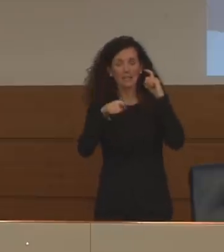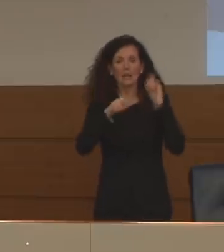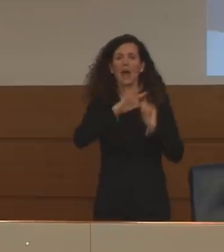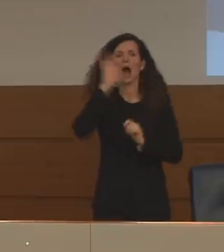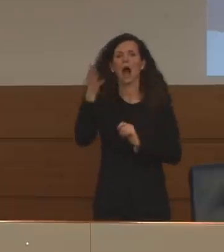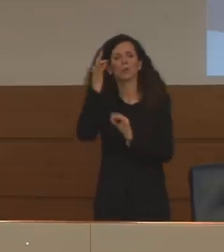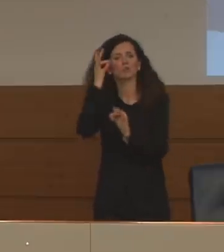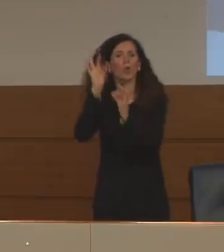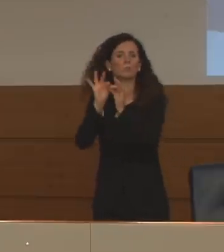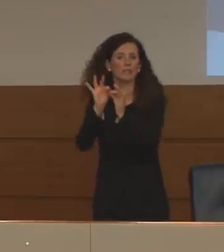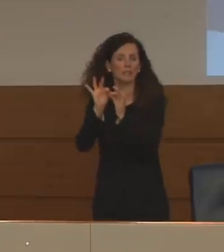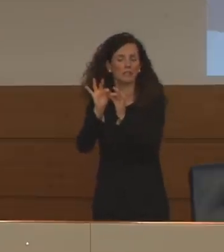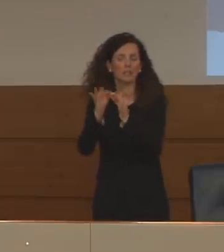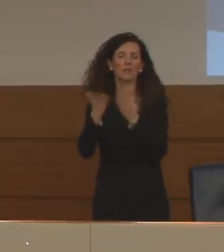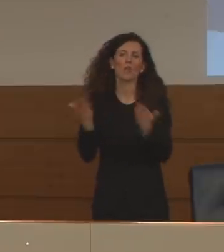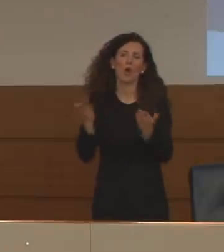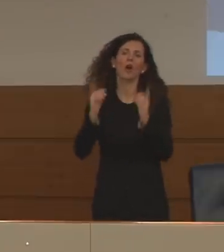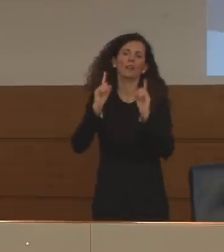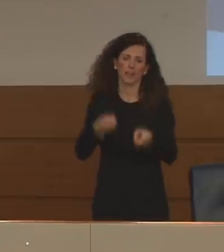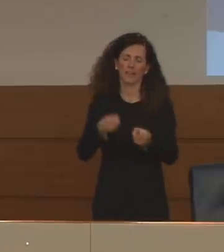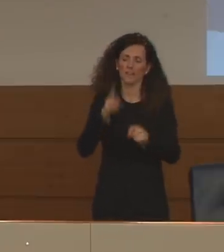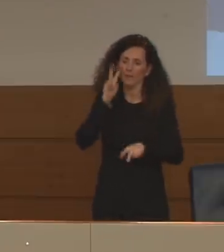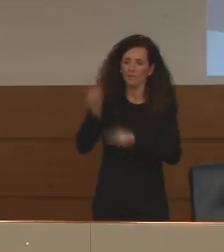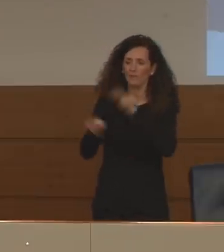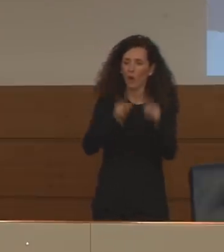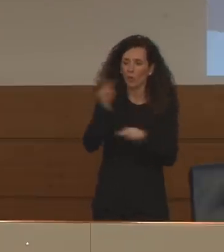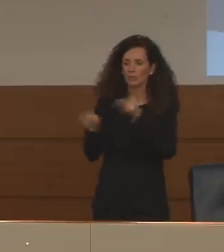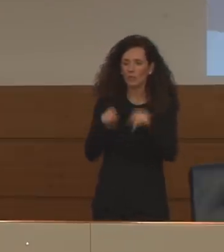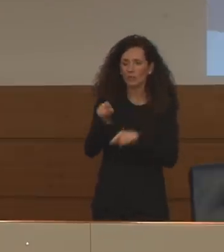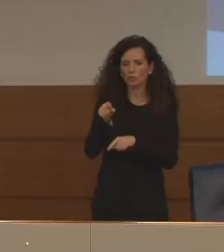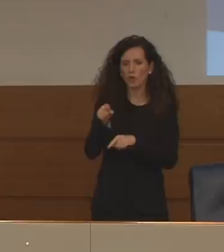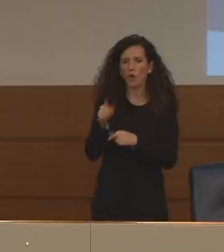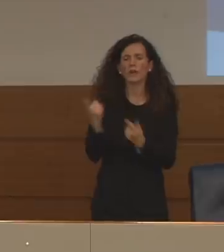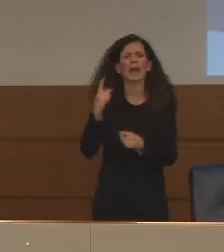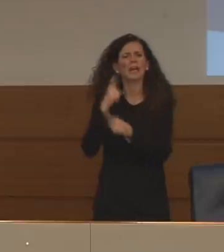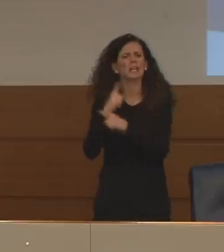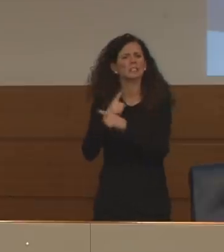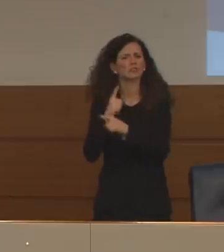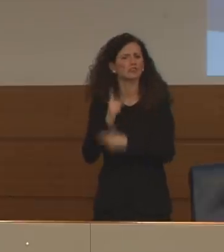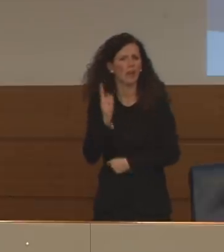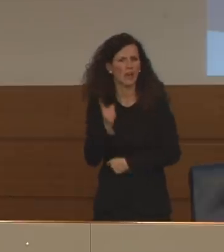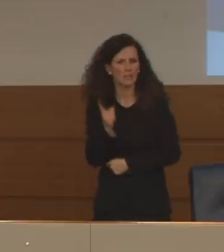verranno valutate di volta in volta l'esigenza e qualora sia prioritaria